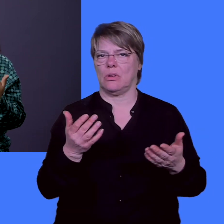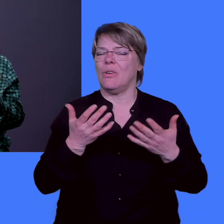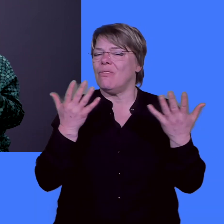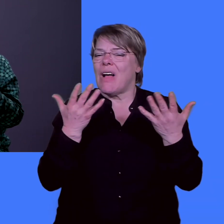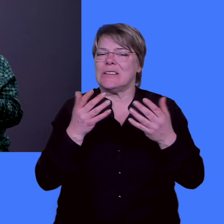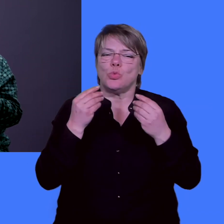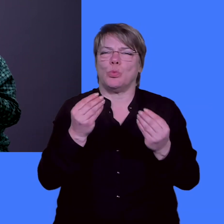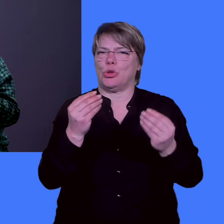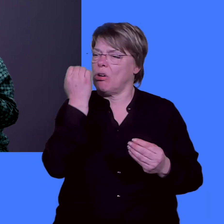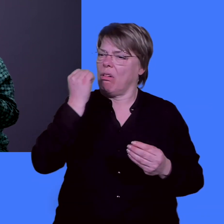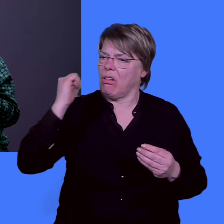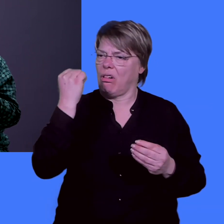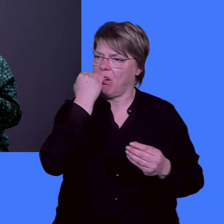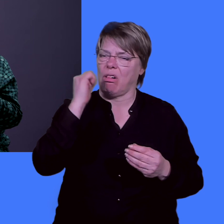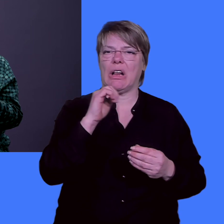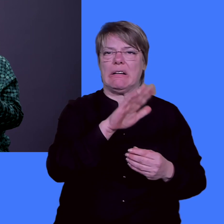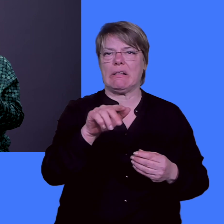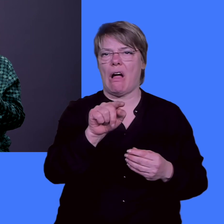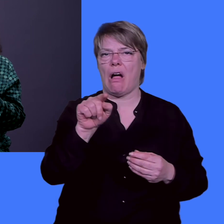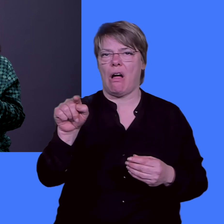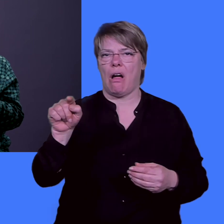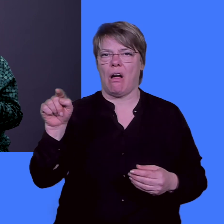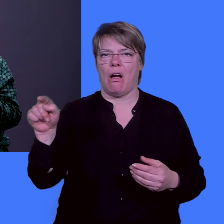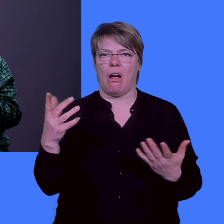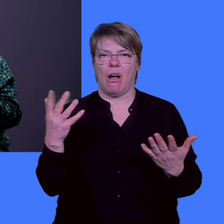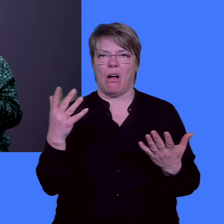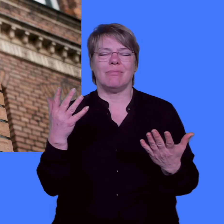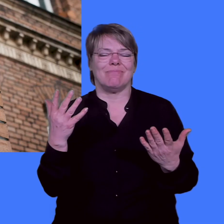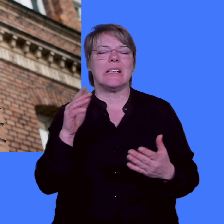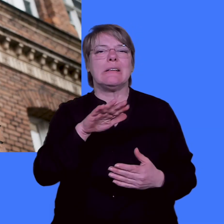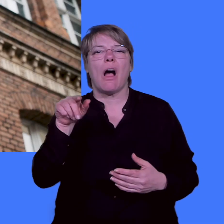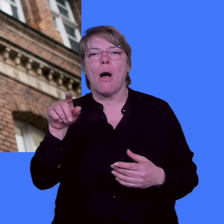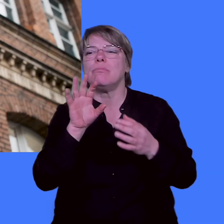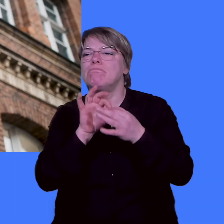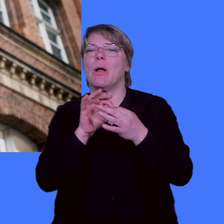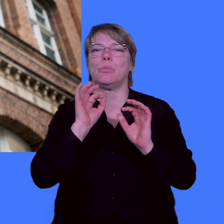werden anhand bestimmter Merkmale oder auch zugeschriebener Merkmale ausgegrenzt.